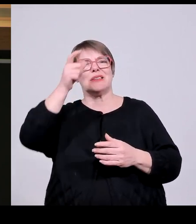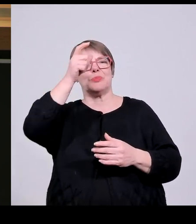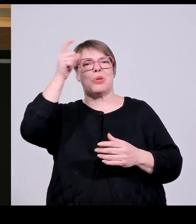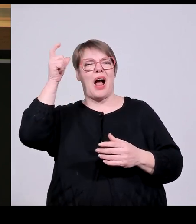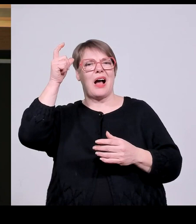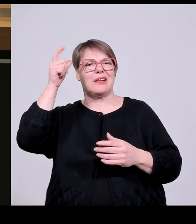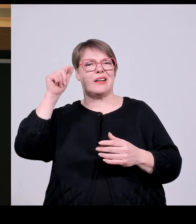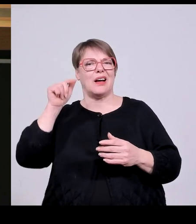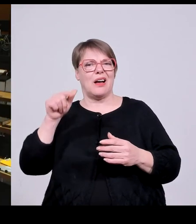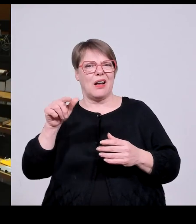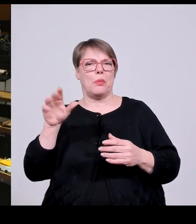sondern diese Konstruktionen.